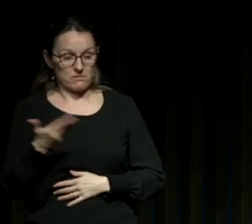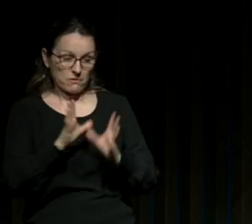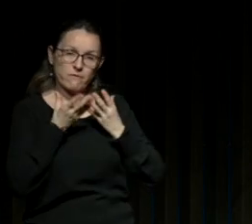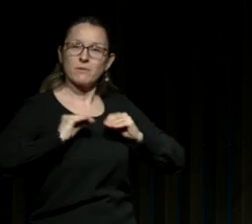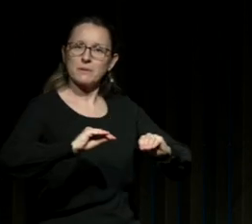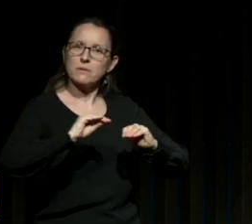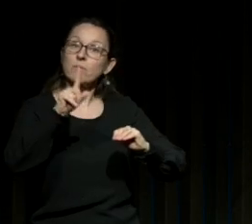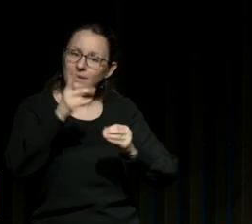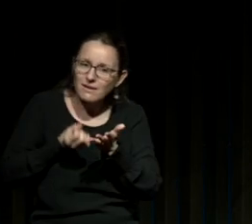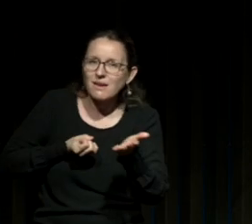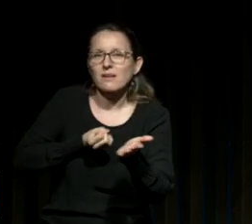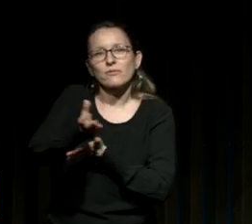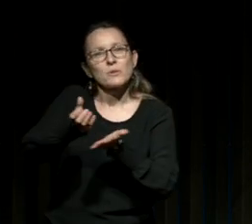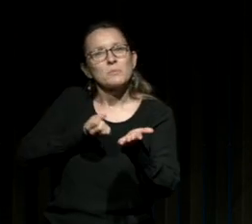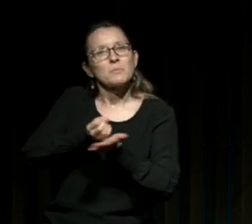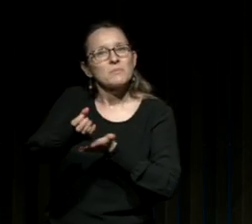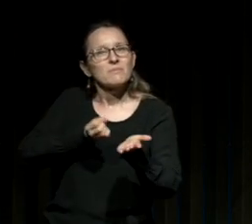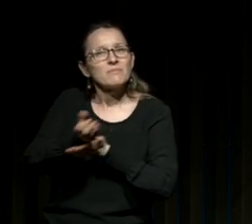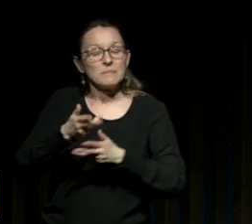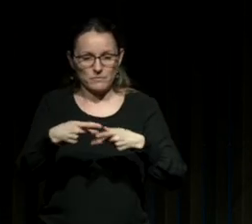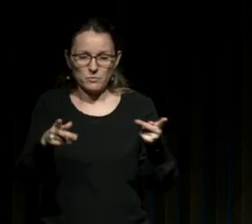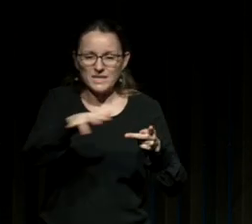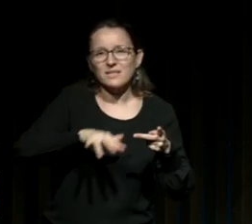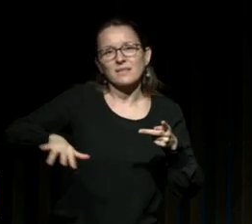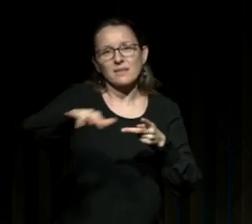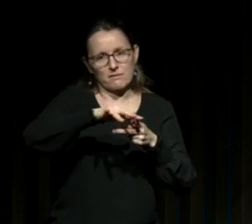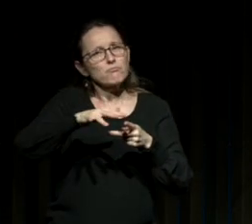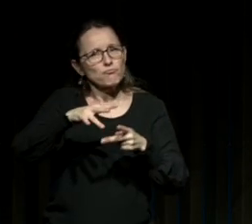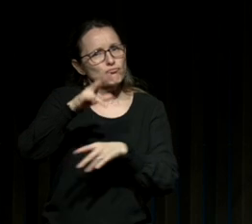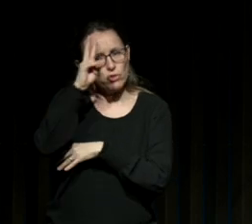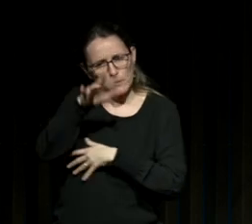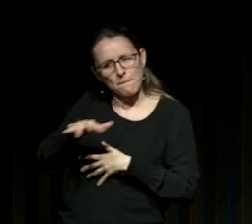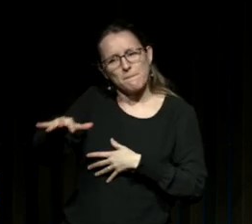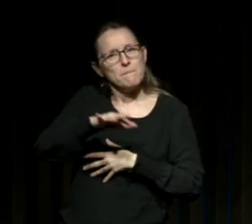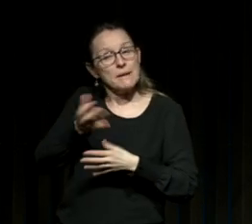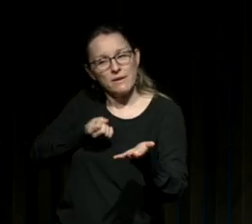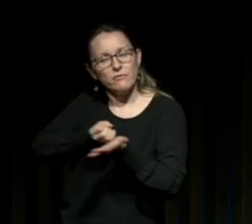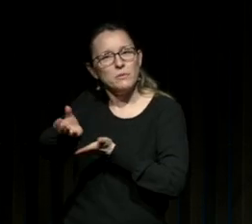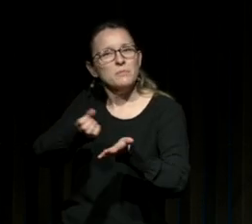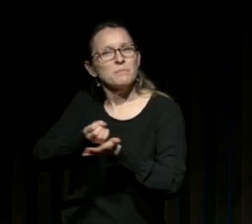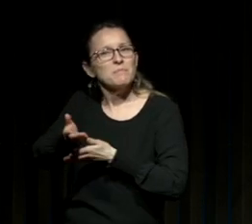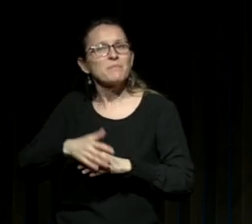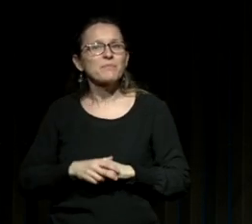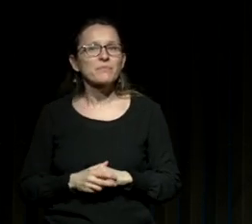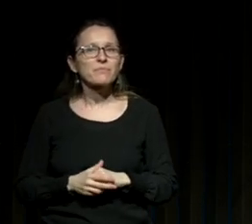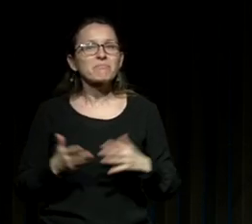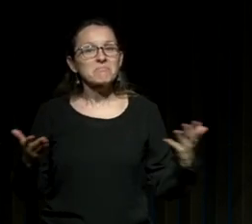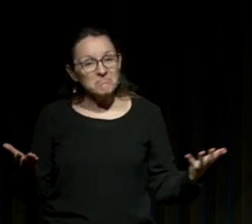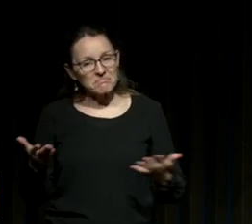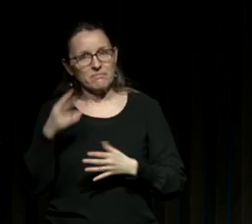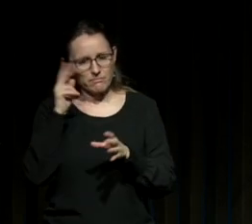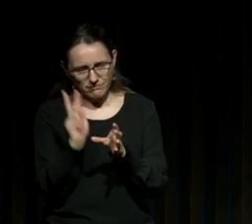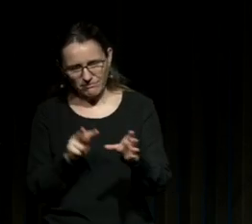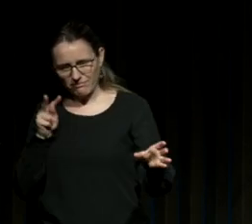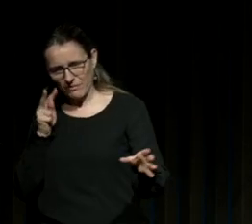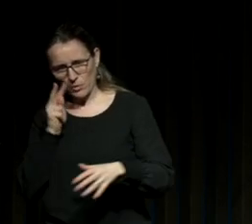d'informer le public plus généralement quand on voit un petit peu ce qui se passe vis-à-vis de